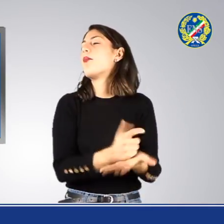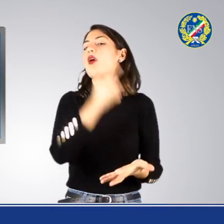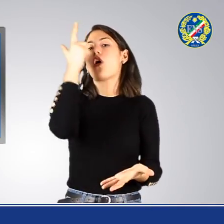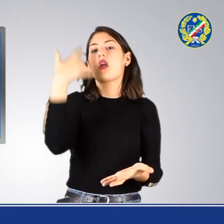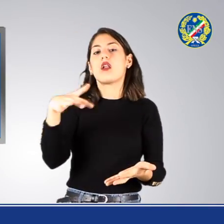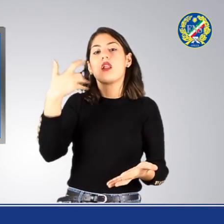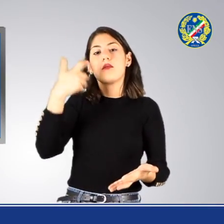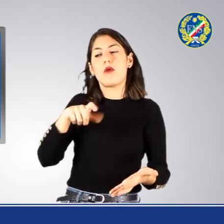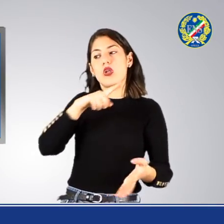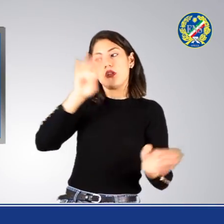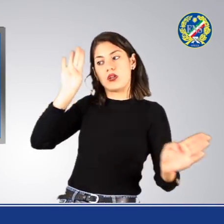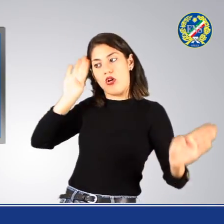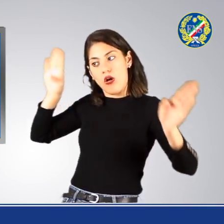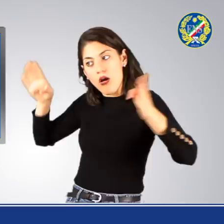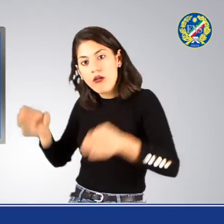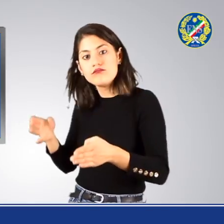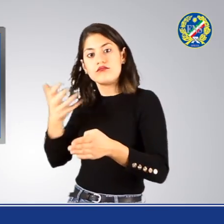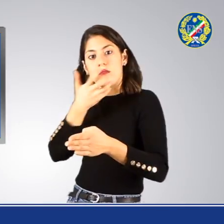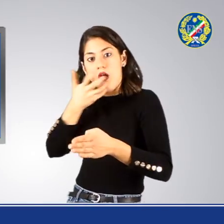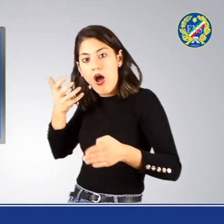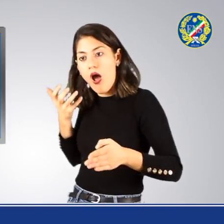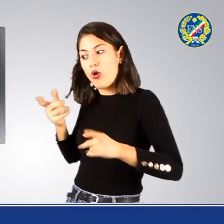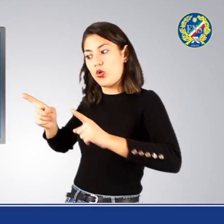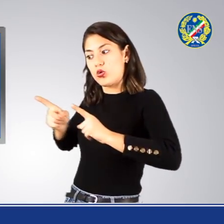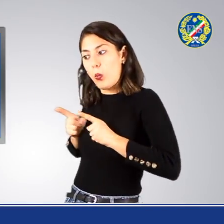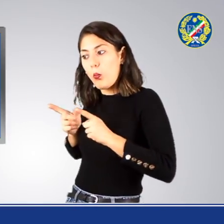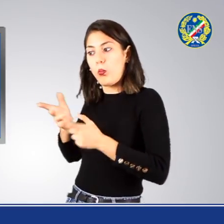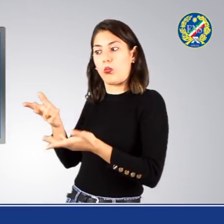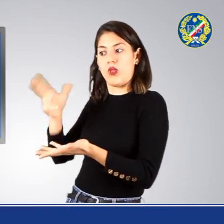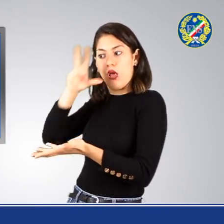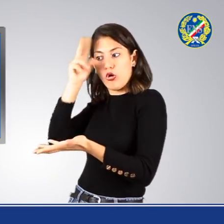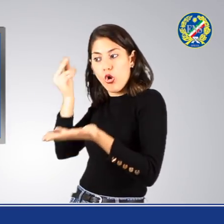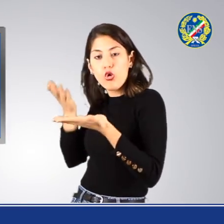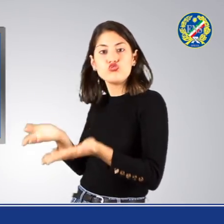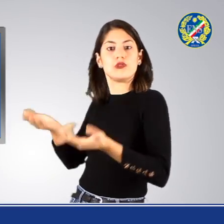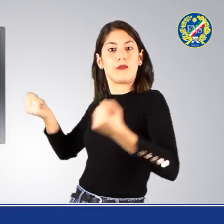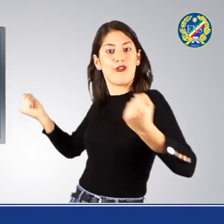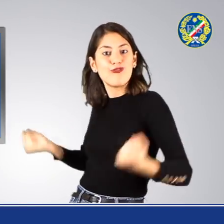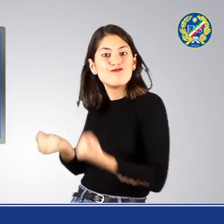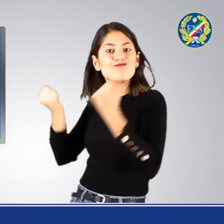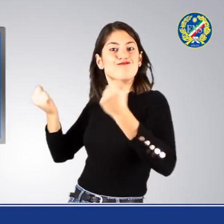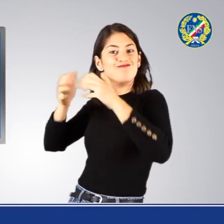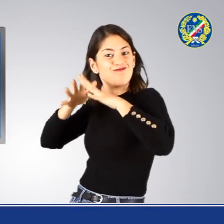per il riconoscimento, la tutela, promozione e diffusione delle lingue dei segni degli Stati che, come l’Italia,